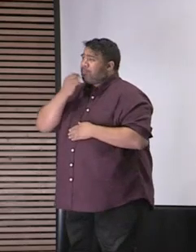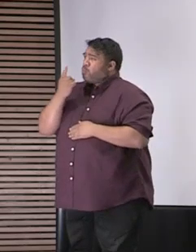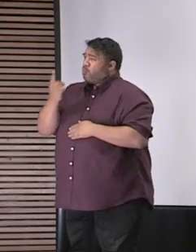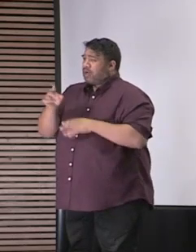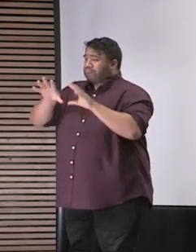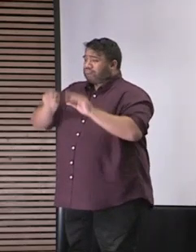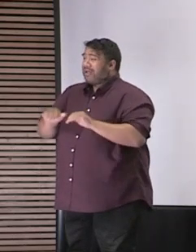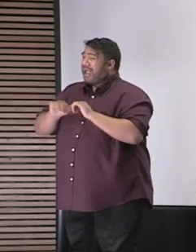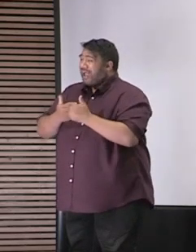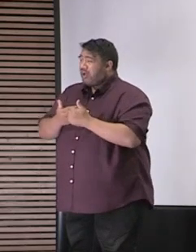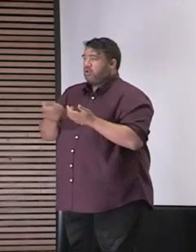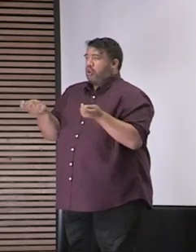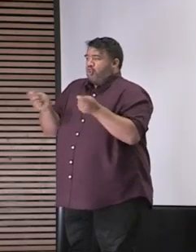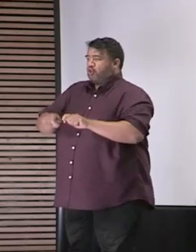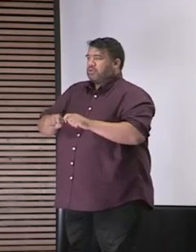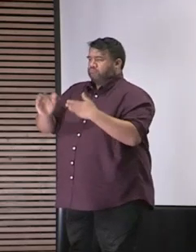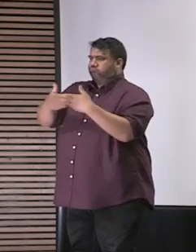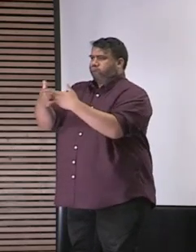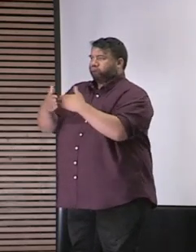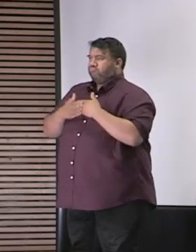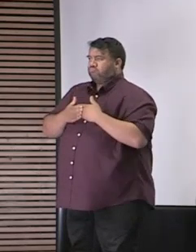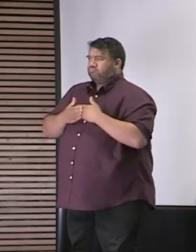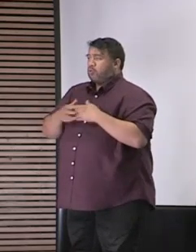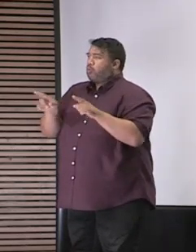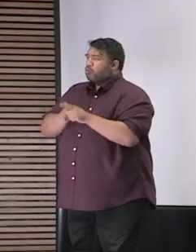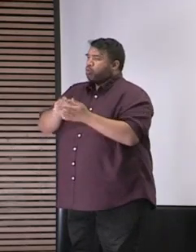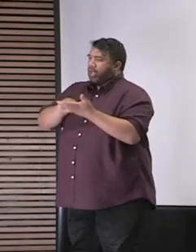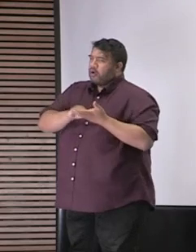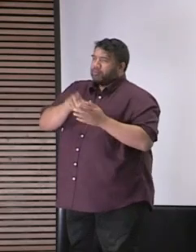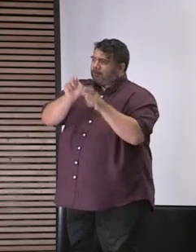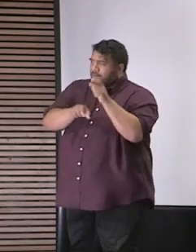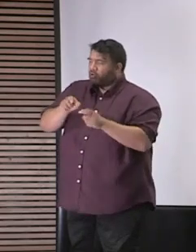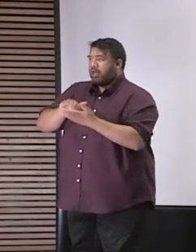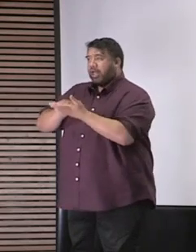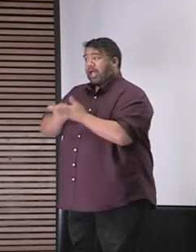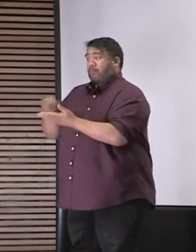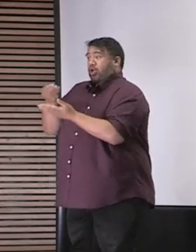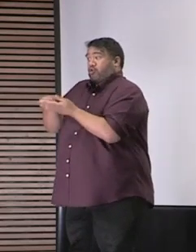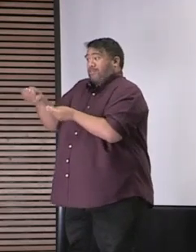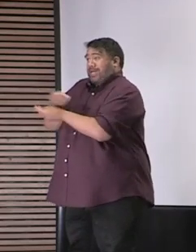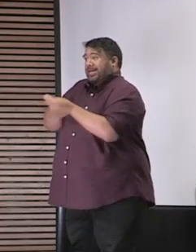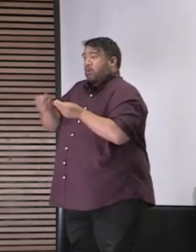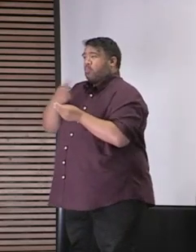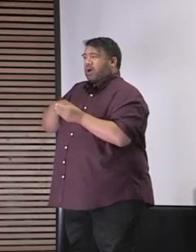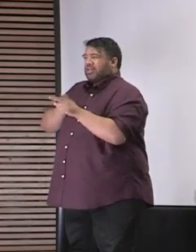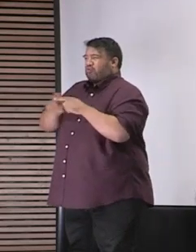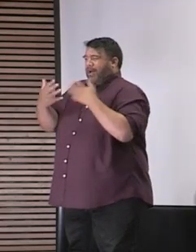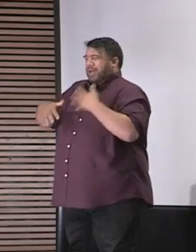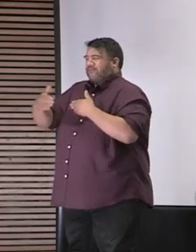transmisión comunitaria. Sin embargo, ir duro e ir temprano